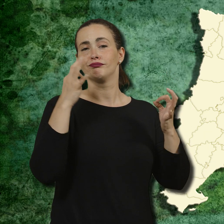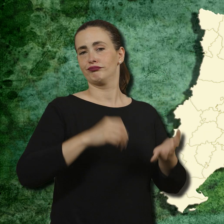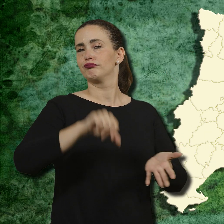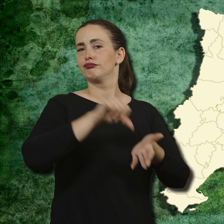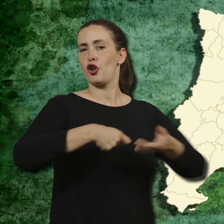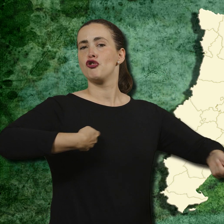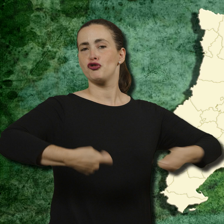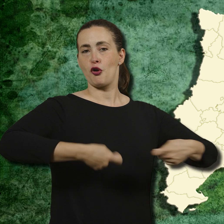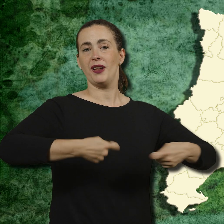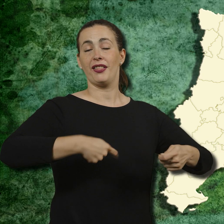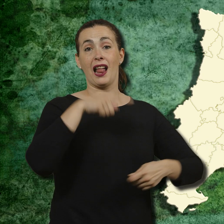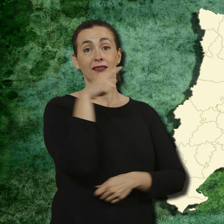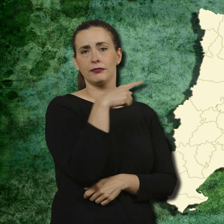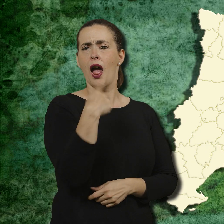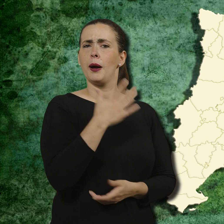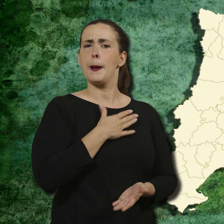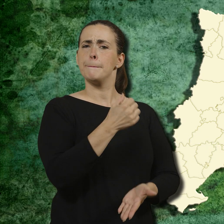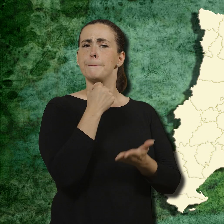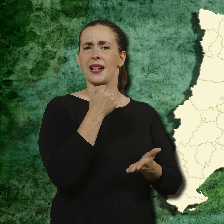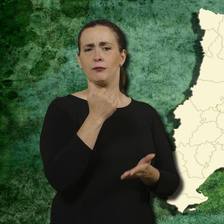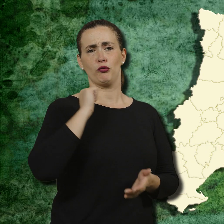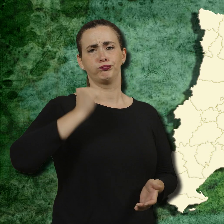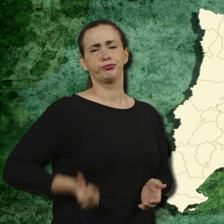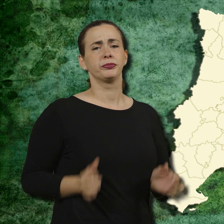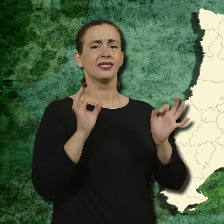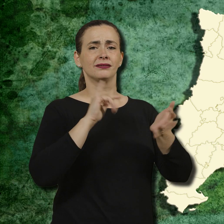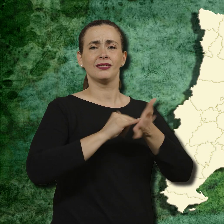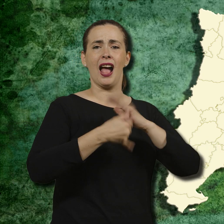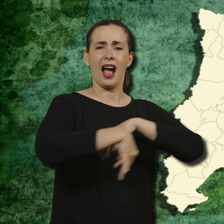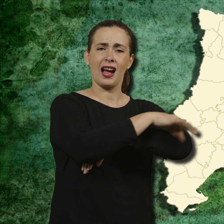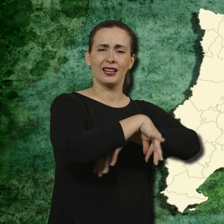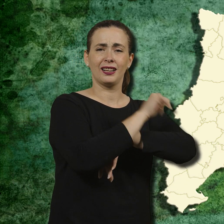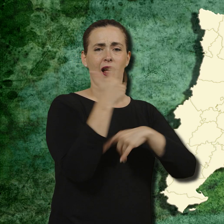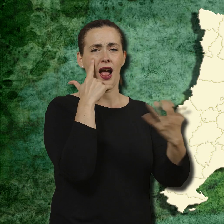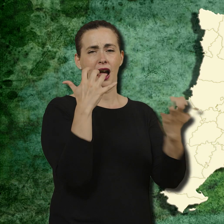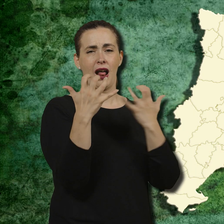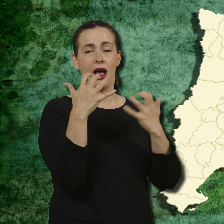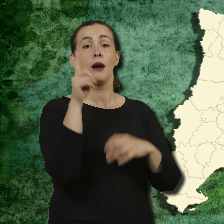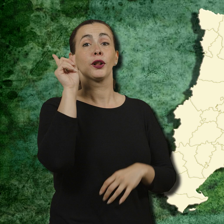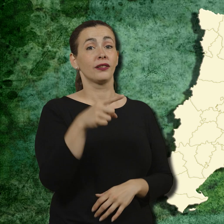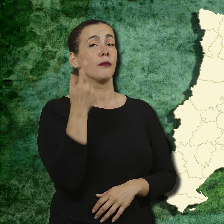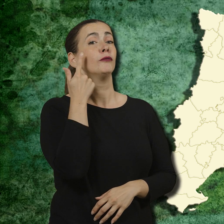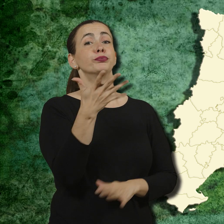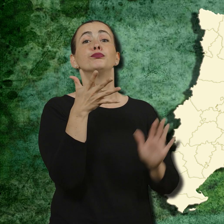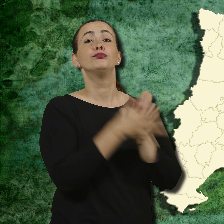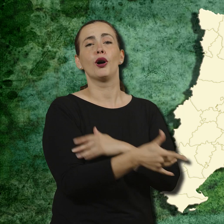Destacat: Important nucli comercial, Solsona gaudeix d’un ric patrimoni arquitectònic i artístic,